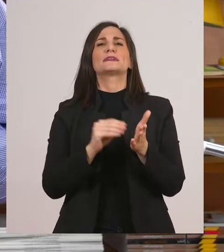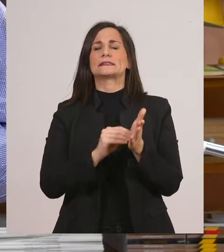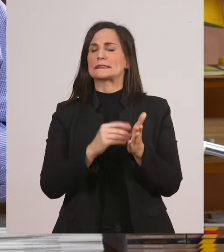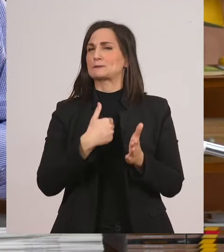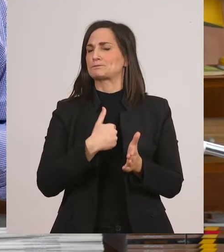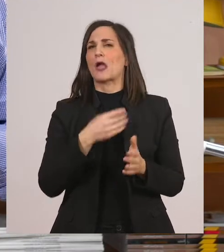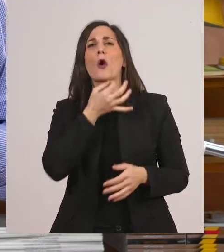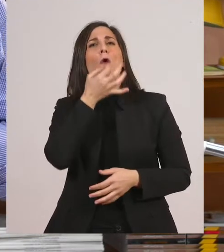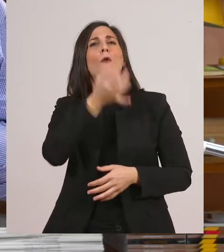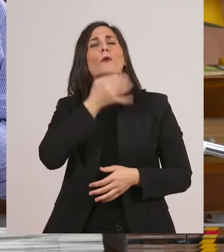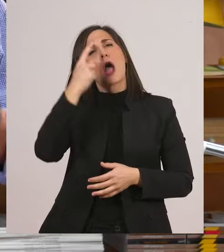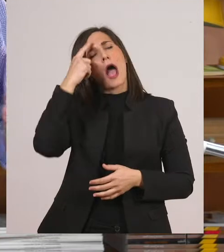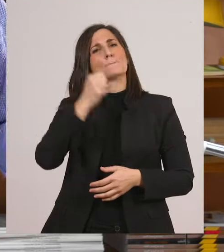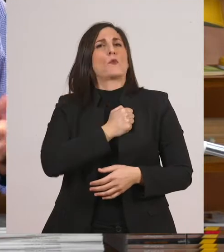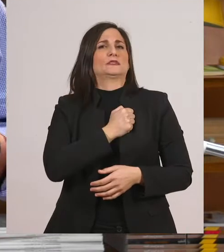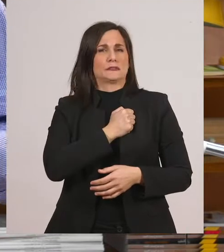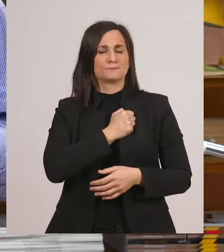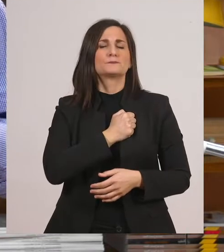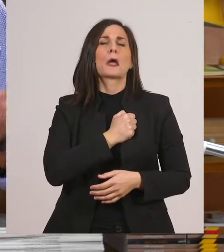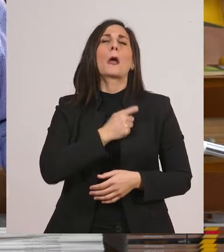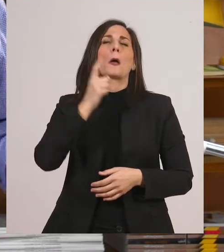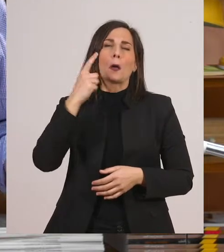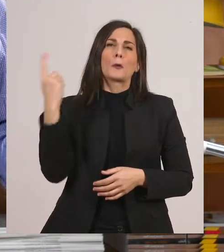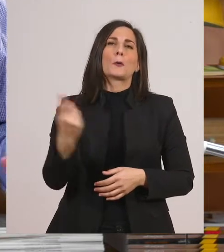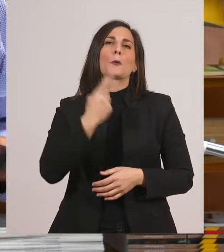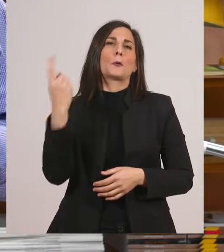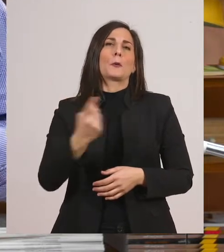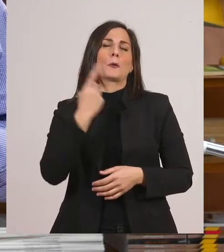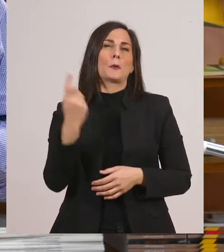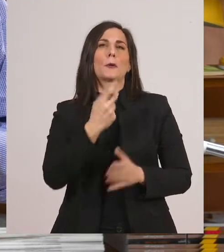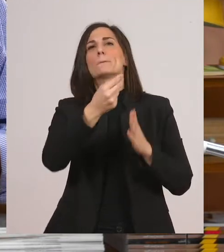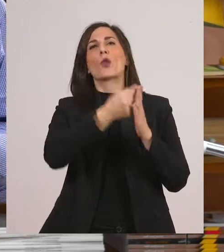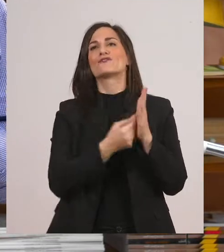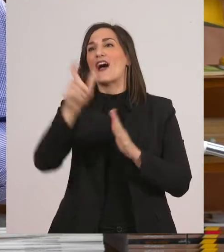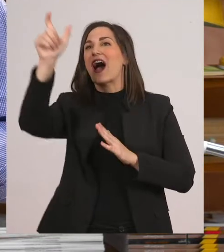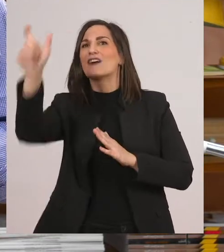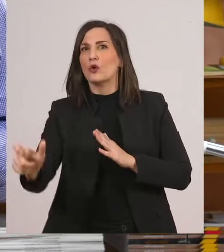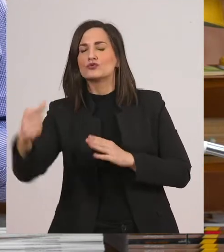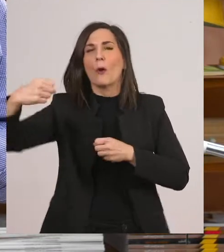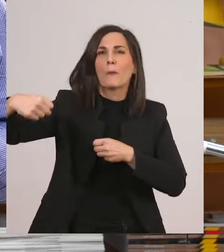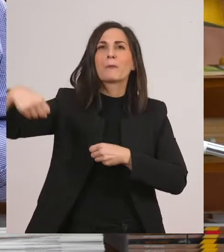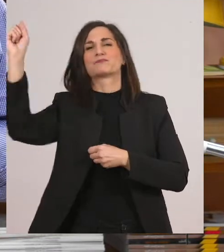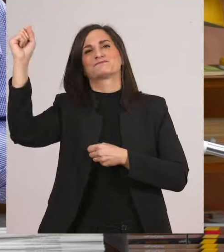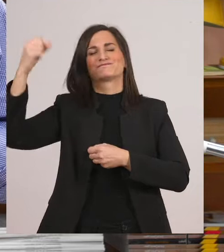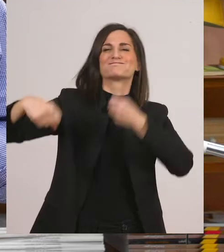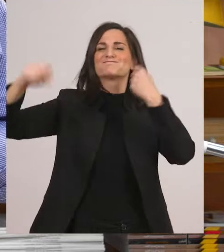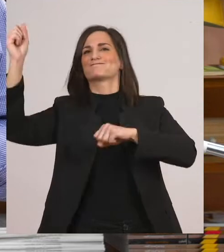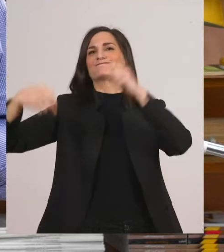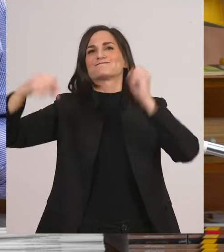ένα πάρα πολύ πιθανό σενάριο και, συνήθως, είναι στη ζωή το πιο πιθανό σενάριο, είναι ο άλλος να έχει μία αντίθετη άποψη με την οποία θα έρθουμε σε σύγκρουση.